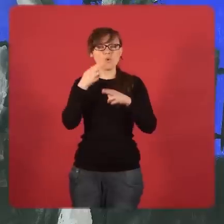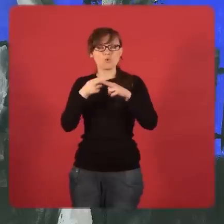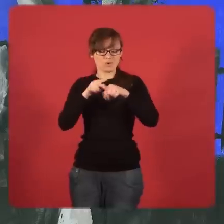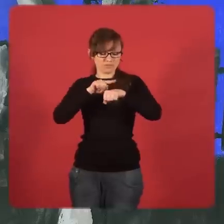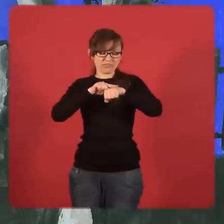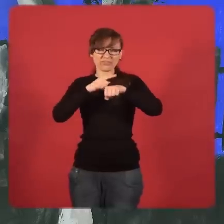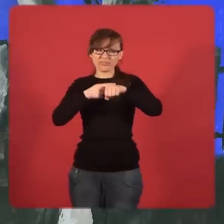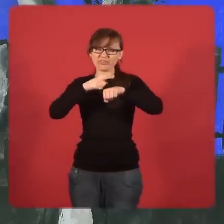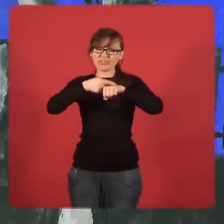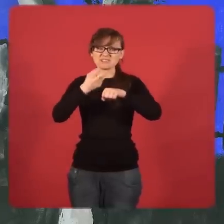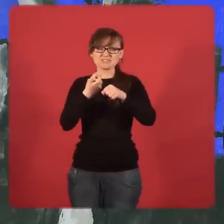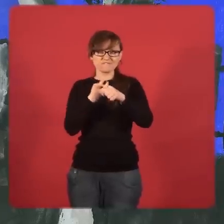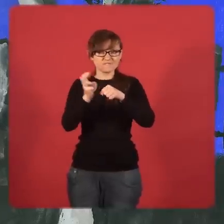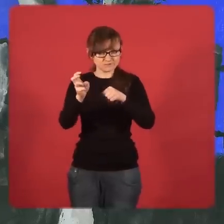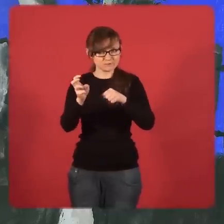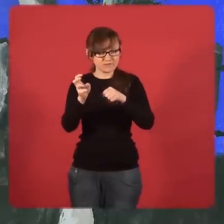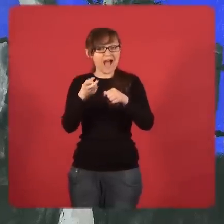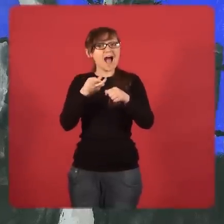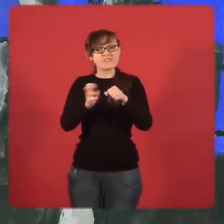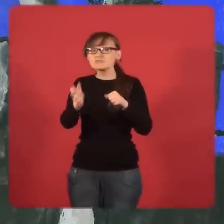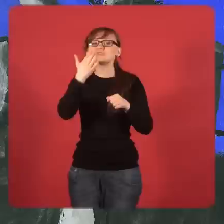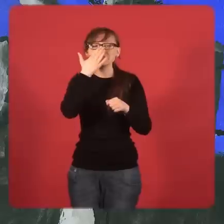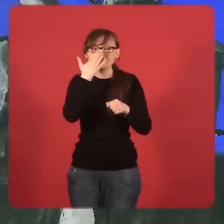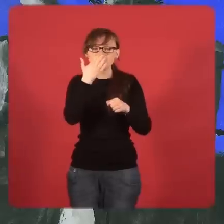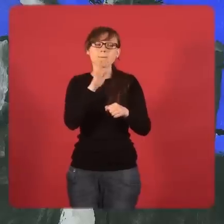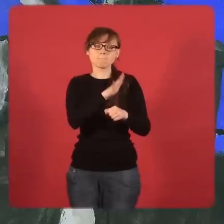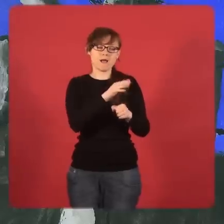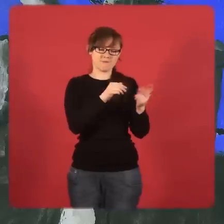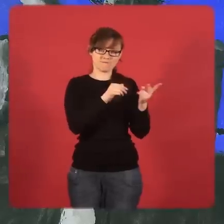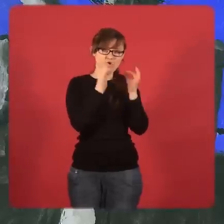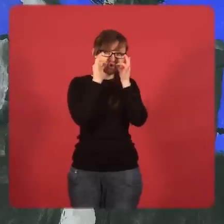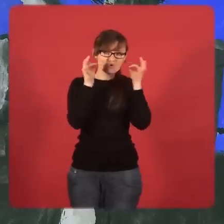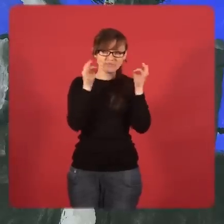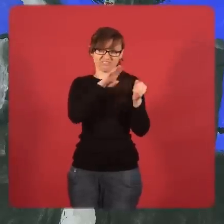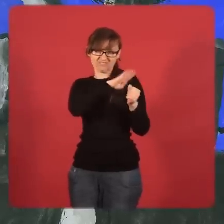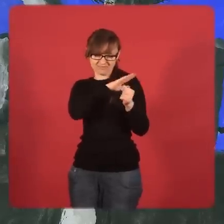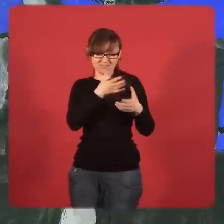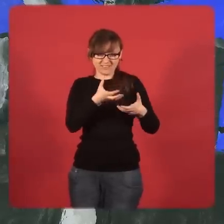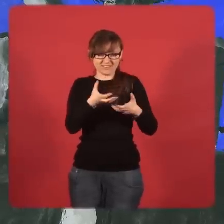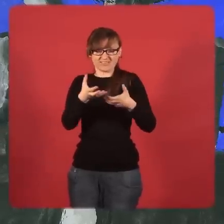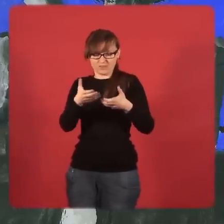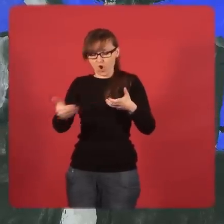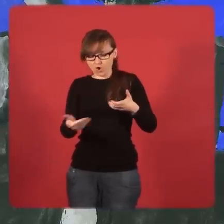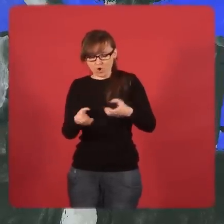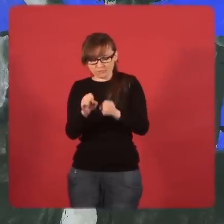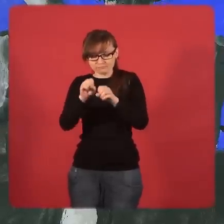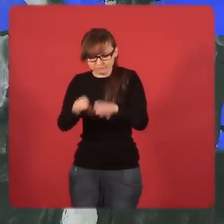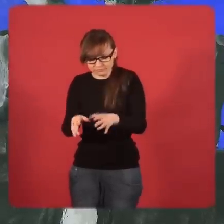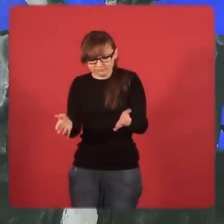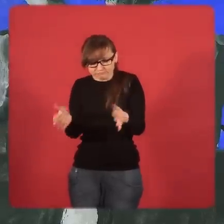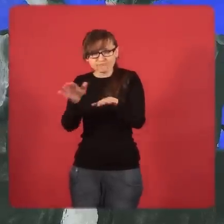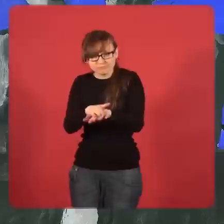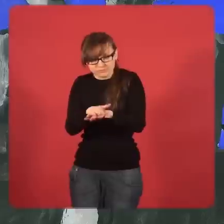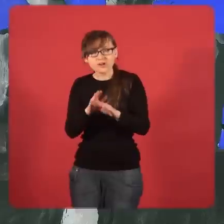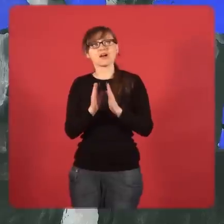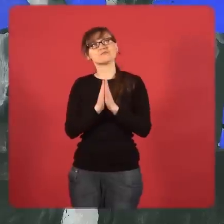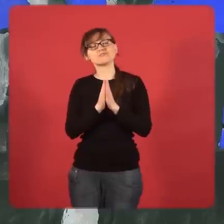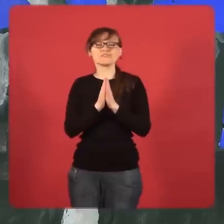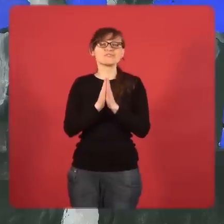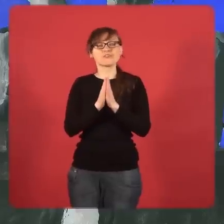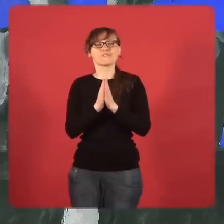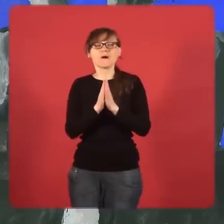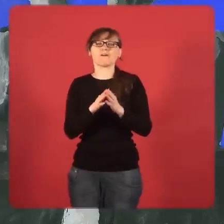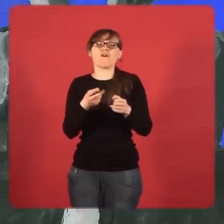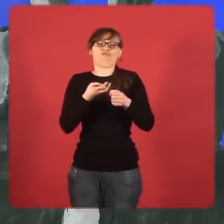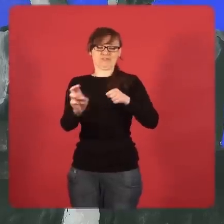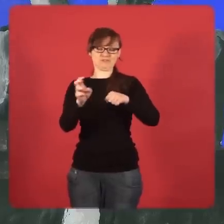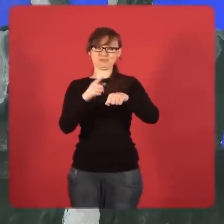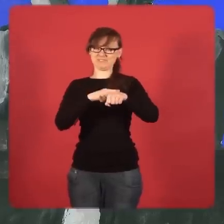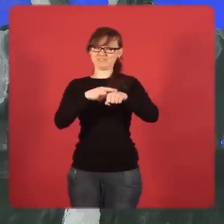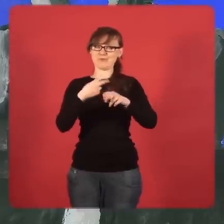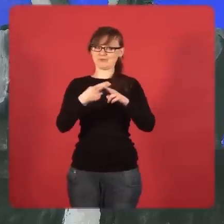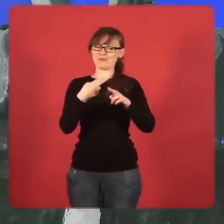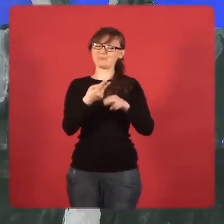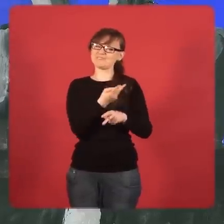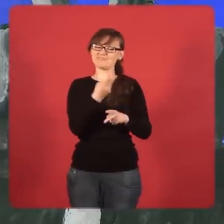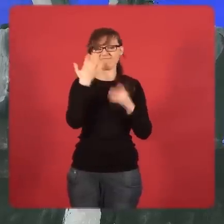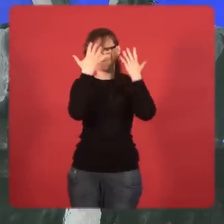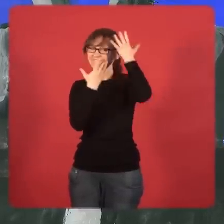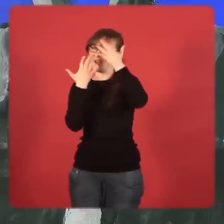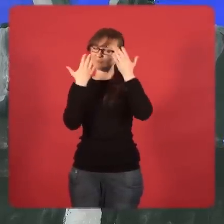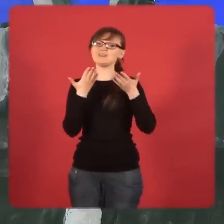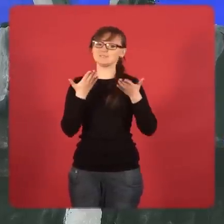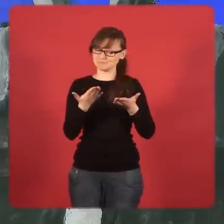Poszli, żeby przy pomocy zdechłego kota, magicznych zaklęć i czynności pozbyć się kurzajek.